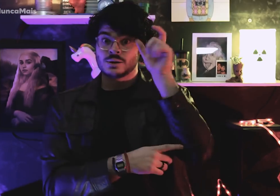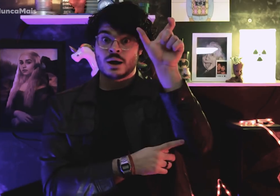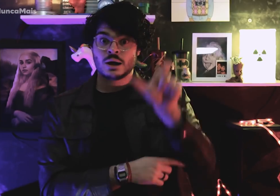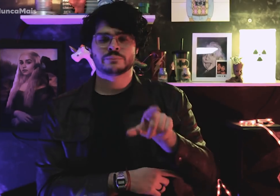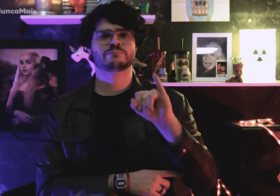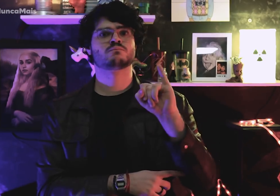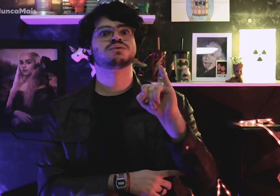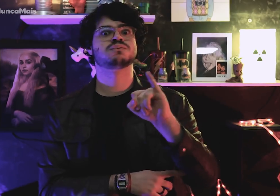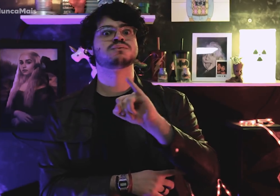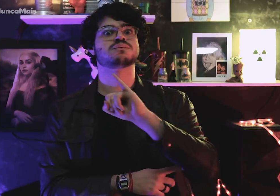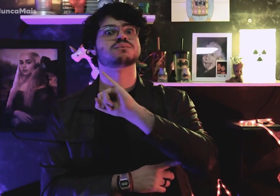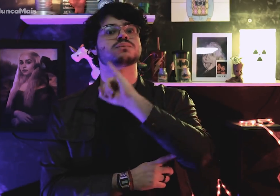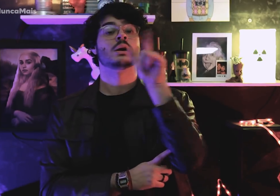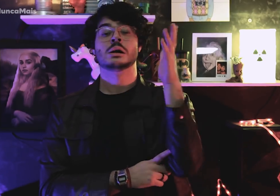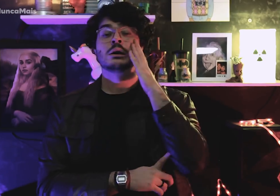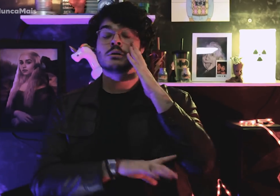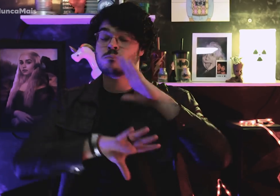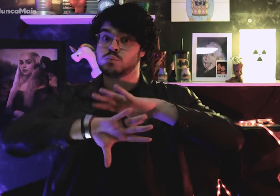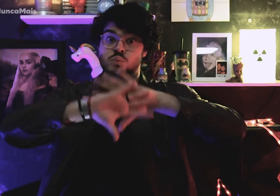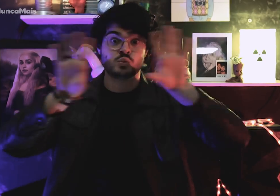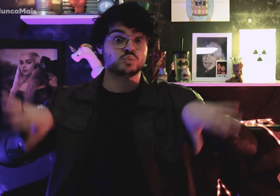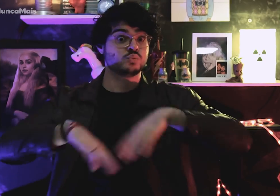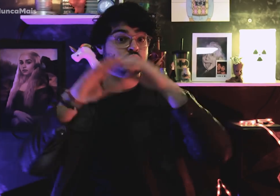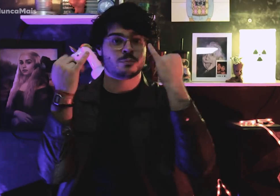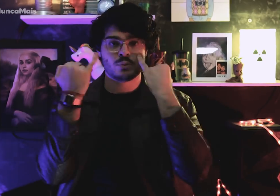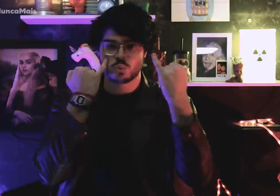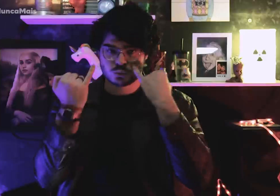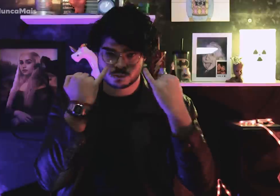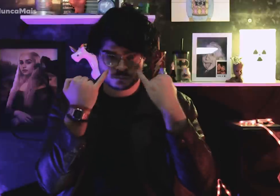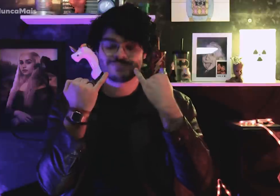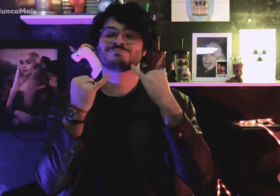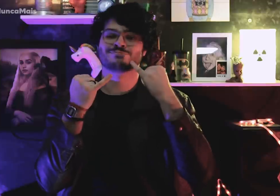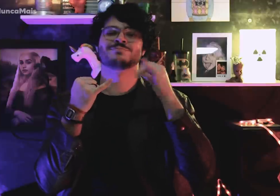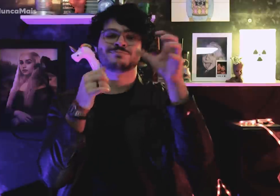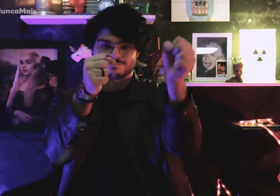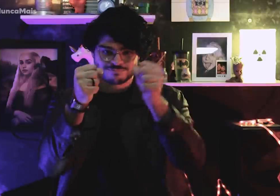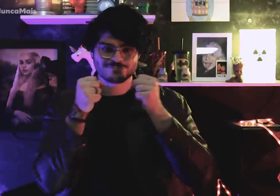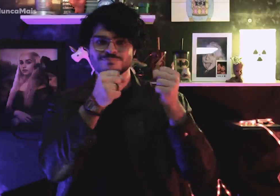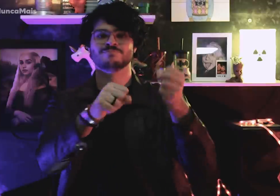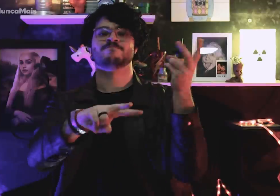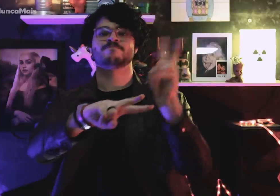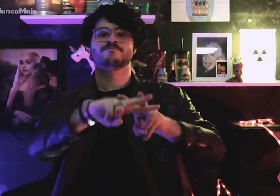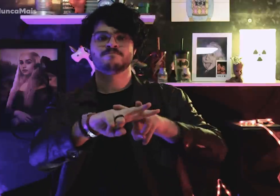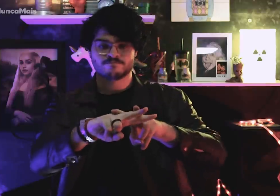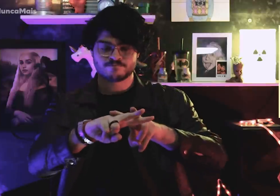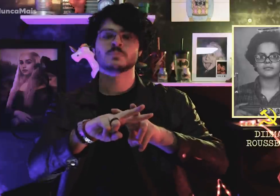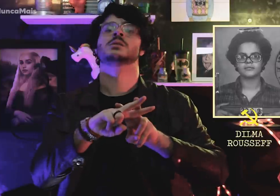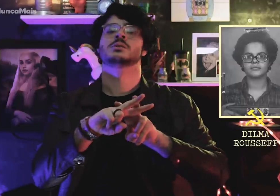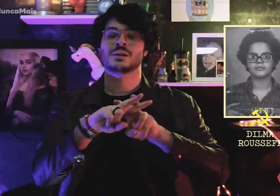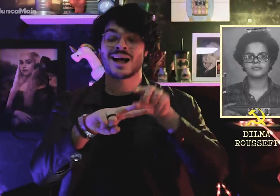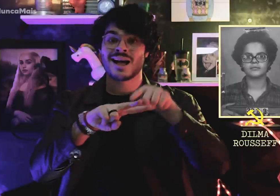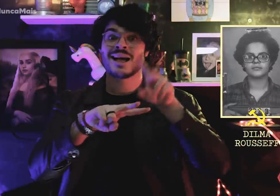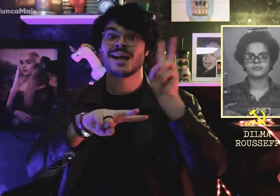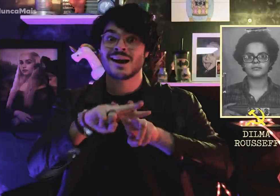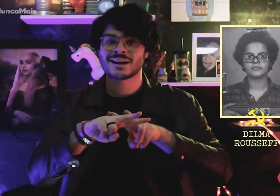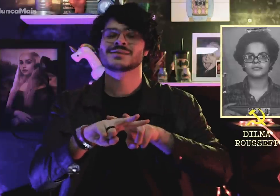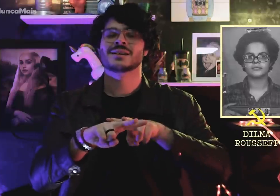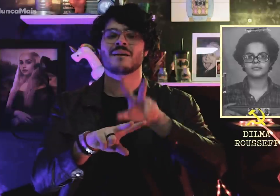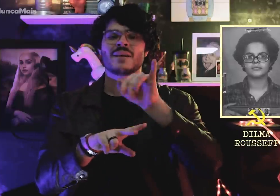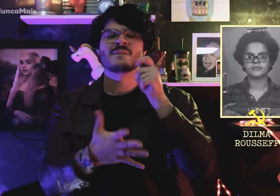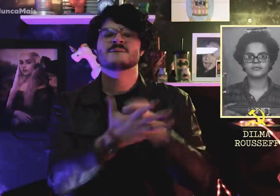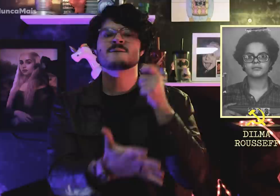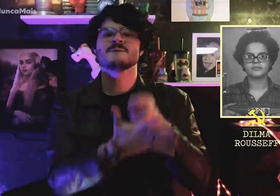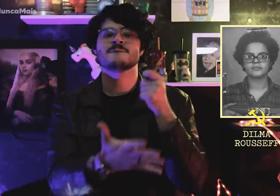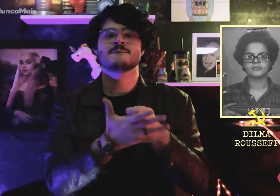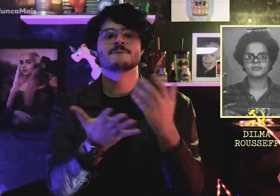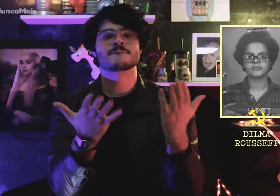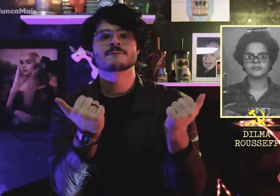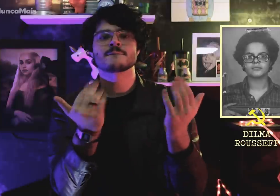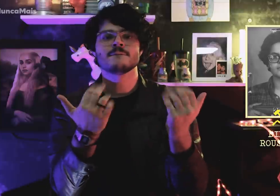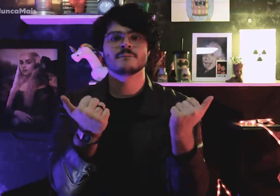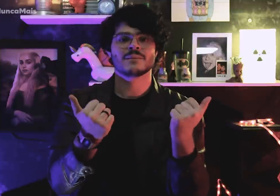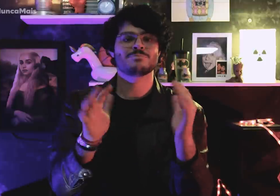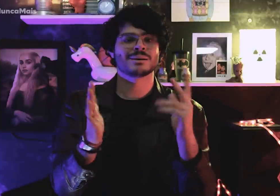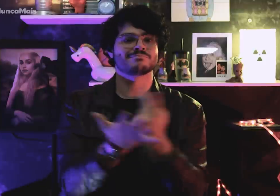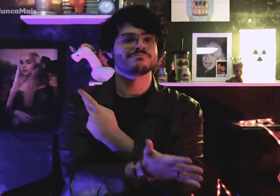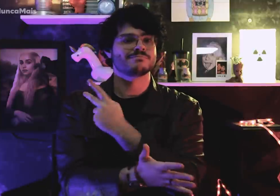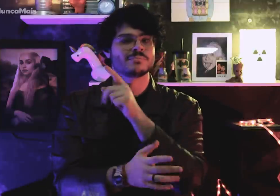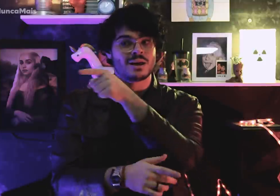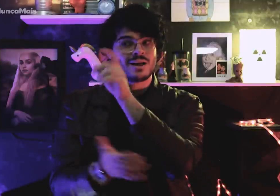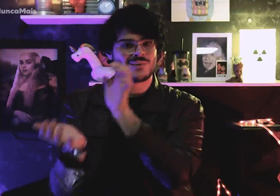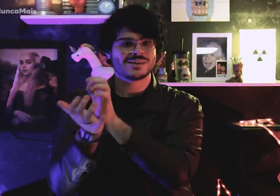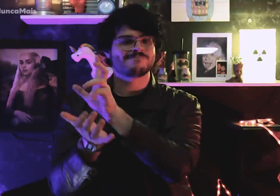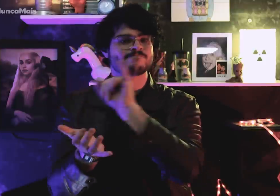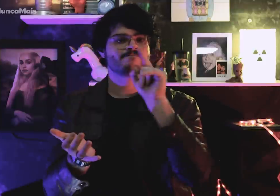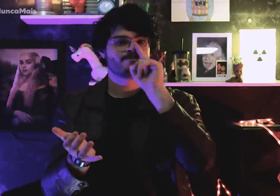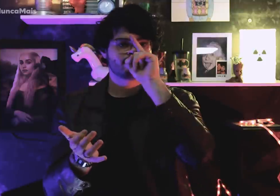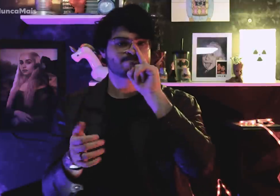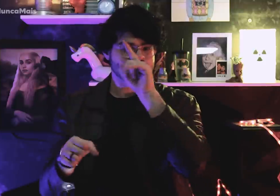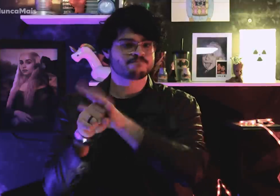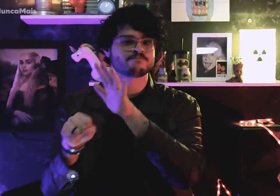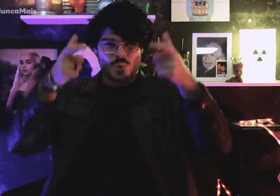Como Dilma tinha muito conhecimento, sua prisão colocaria em risco toda a organização.